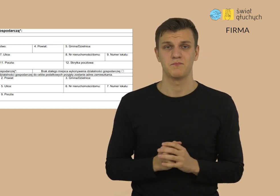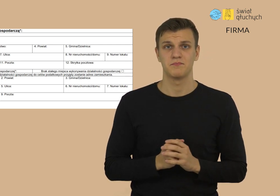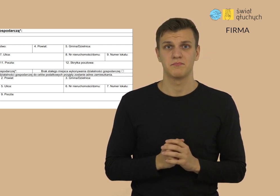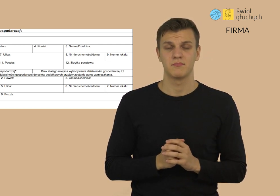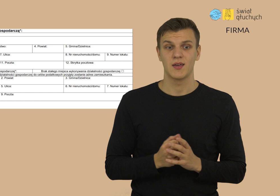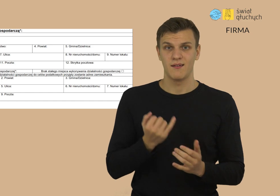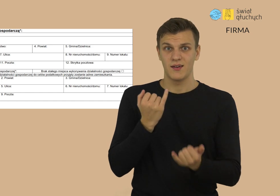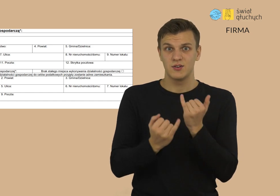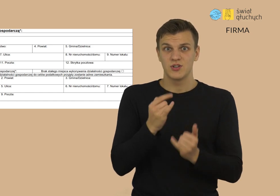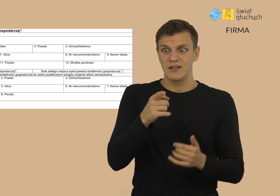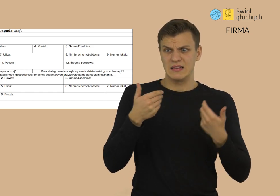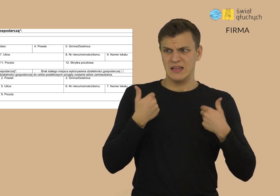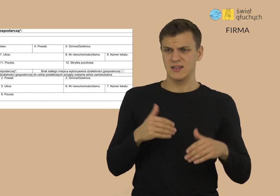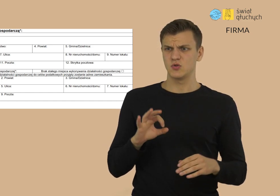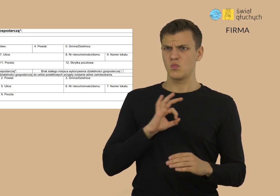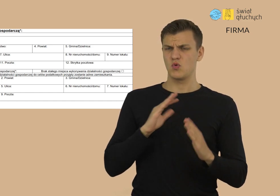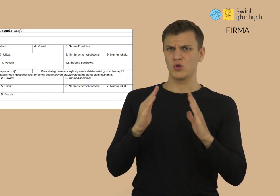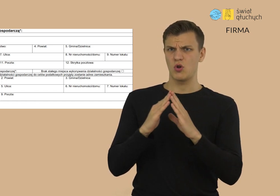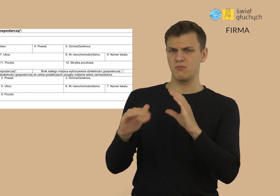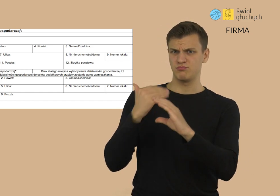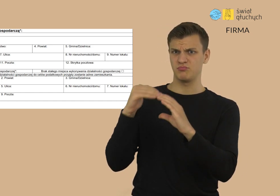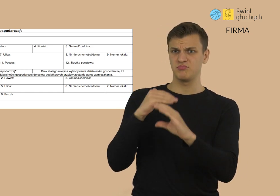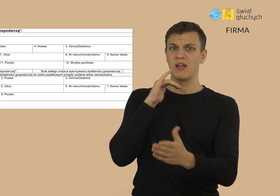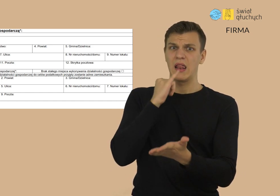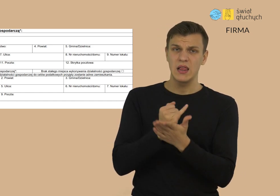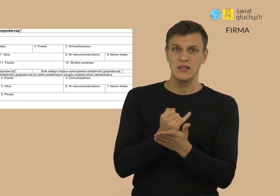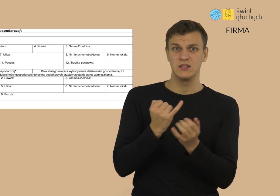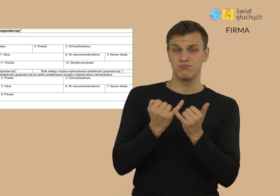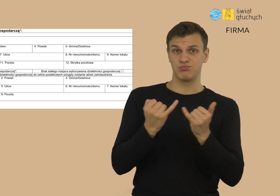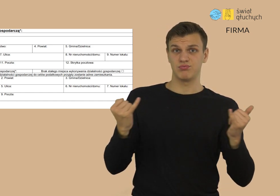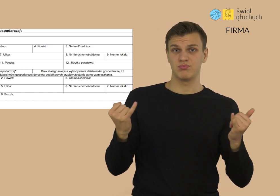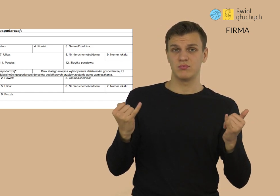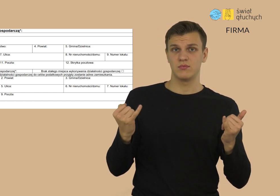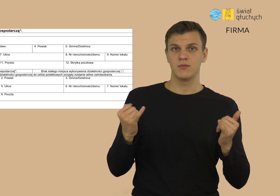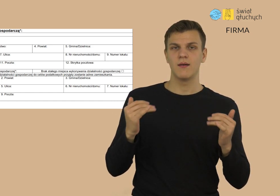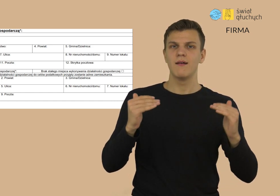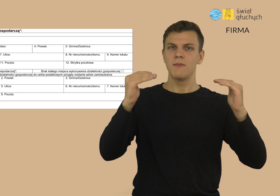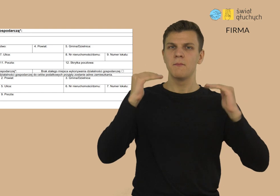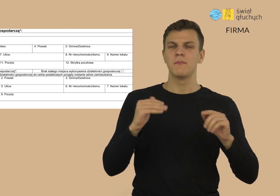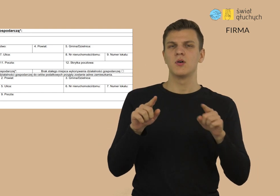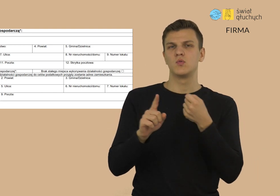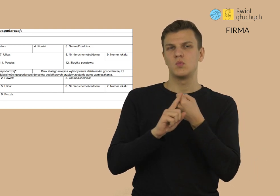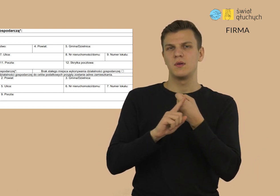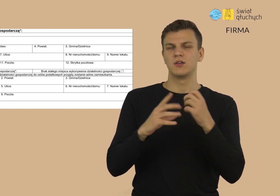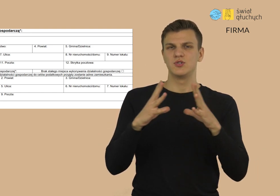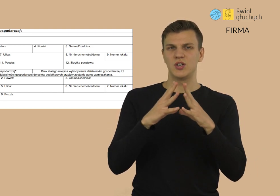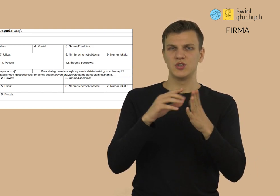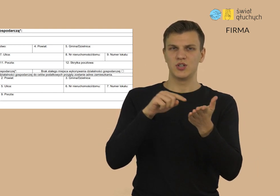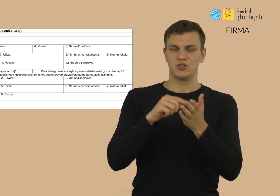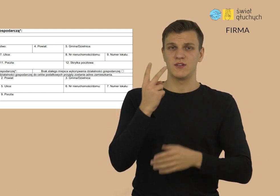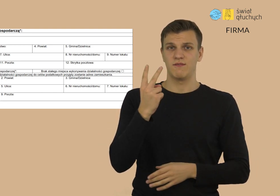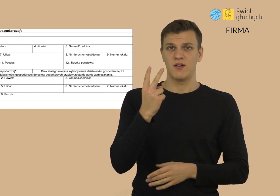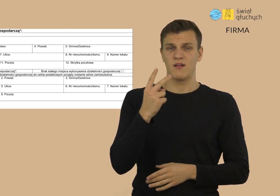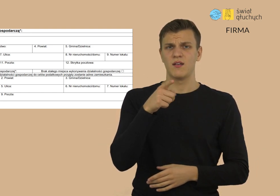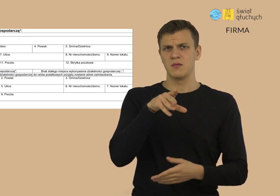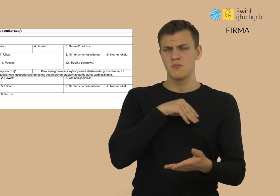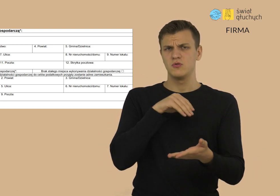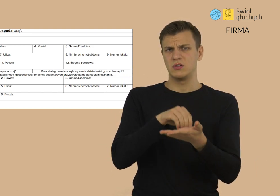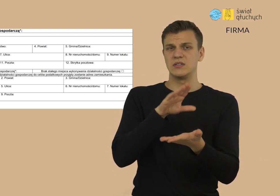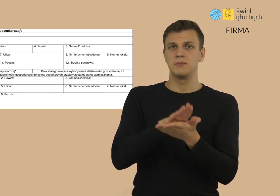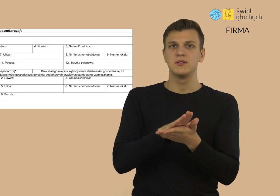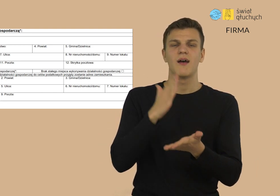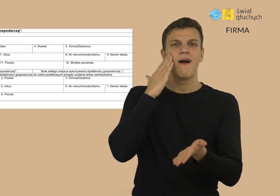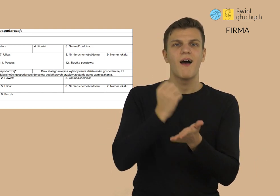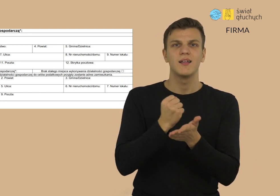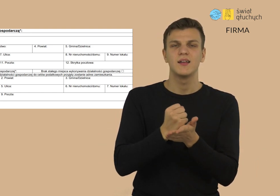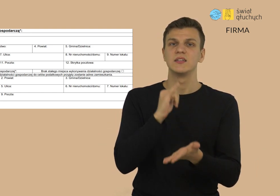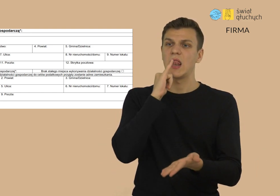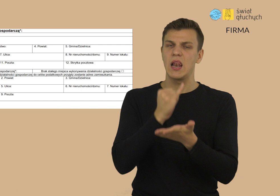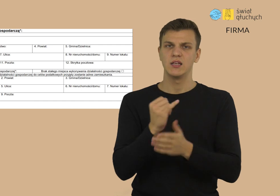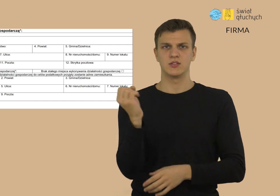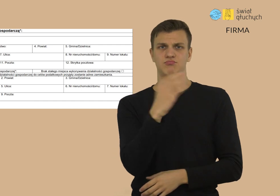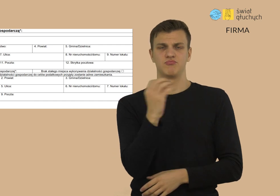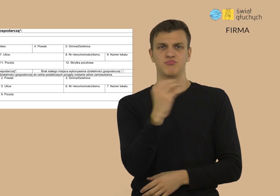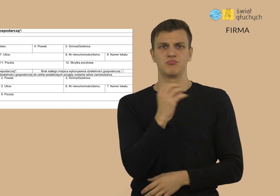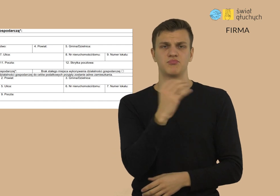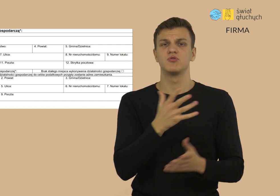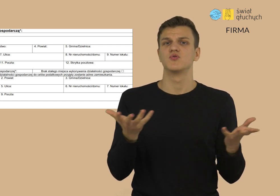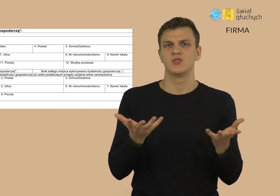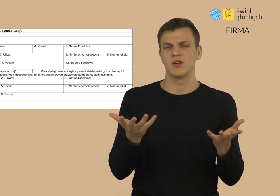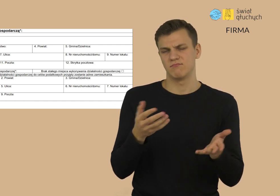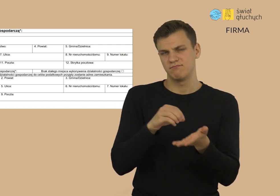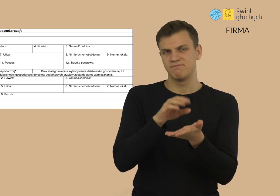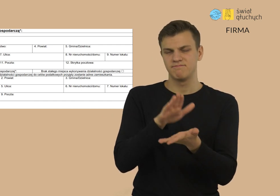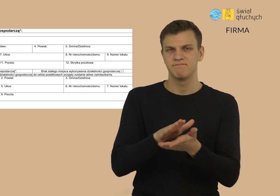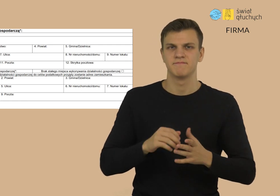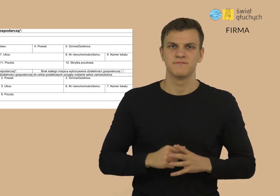Jeśli nie chcesz, by tak było, w rubryce 10.2 wpisz adres korespondencyjny.